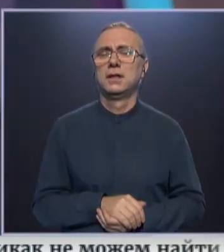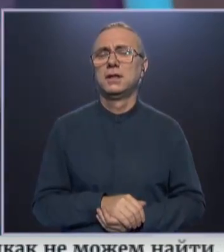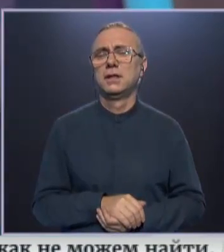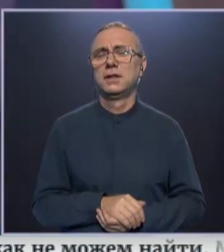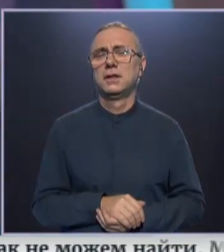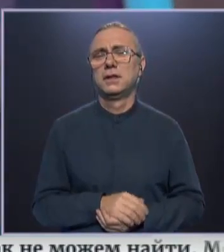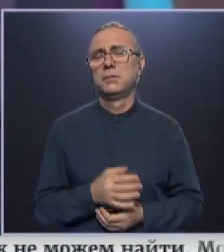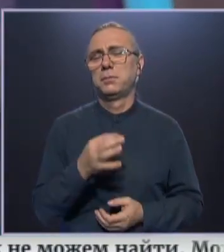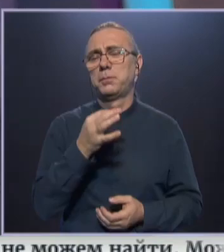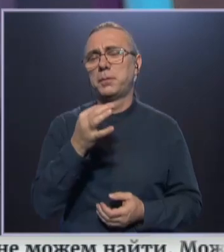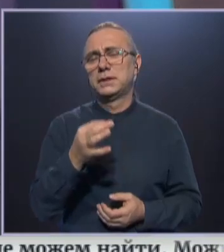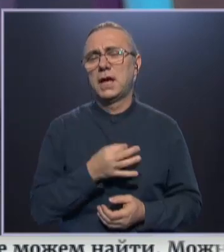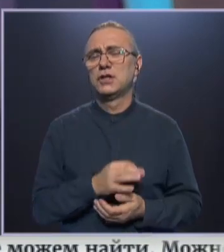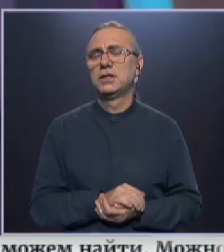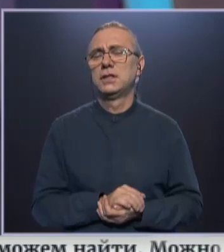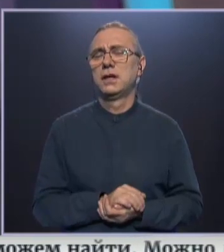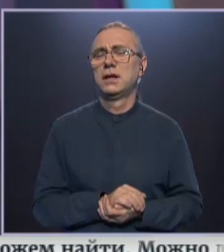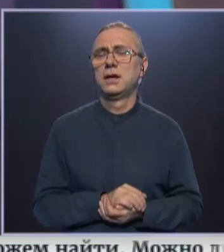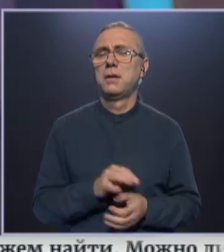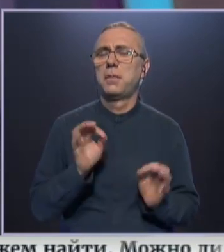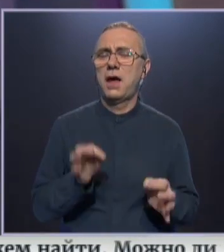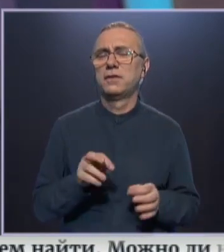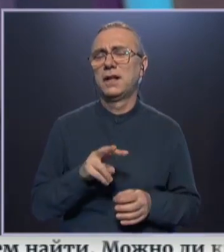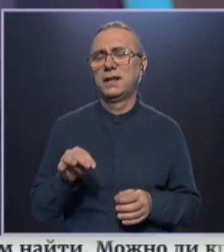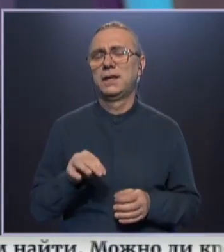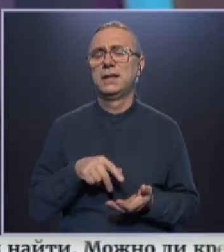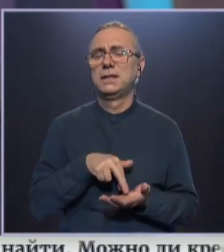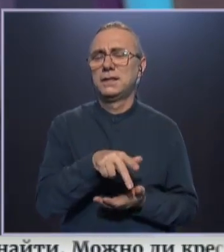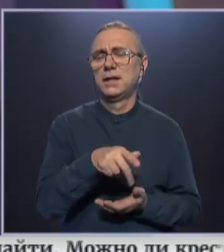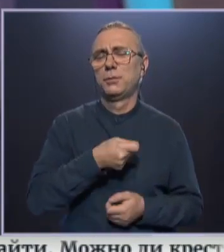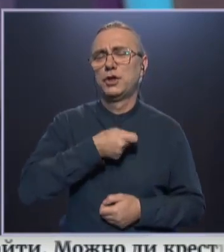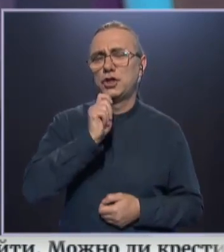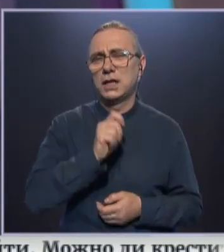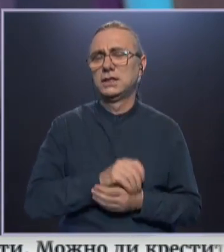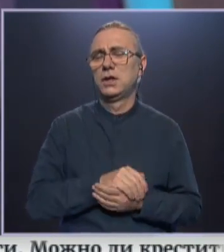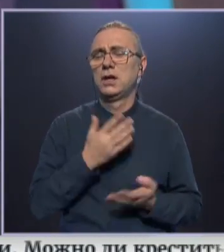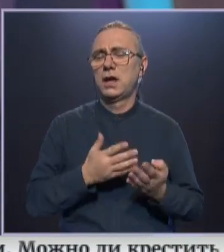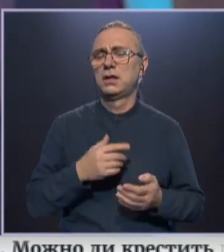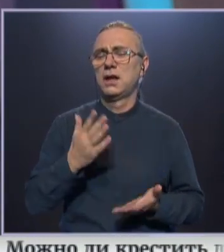подскажите пожалуйста Правильно ли идти к причастию если есть насморк и кашель Благодарю за ответ температура